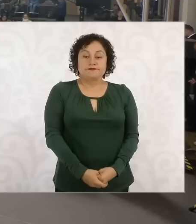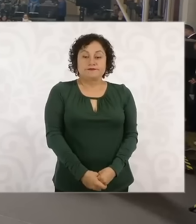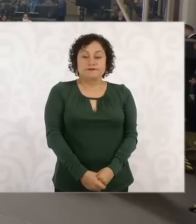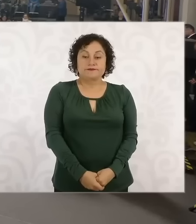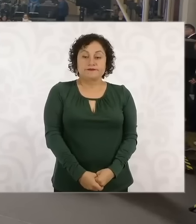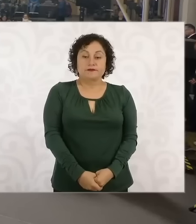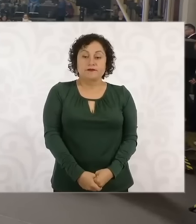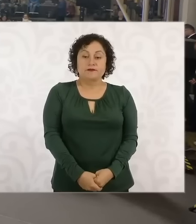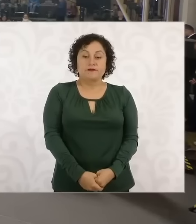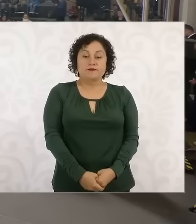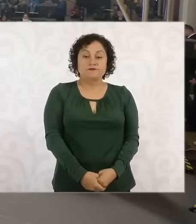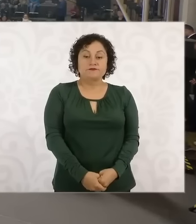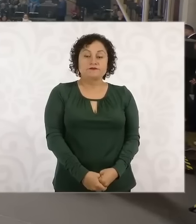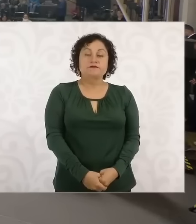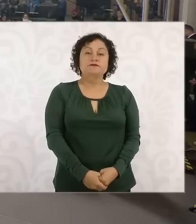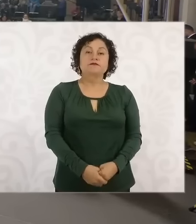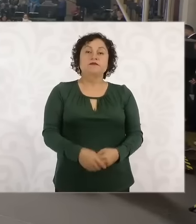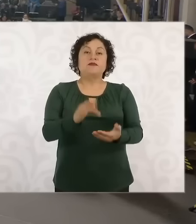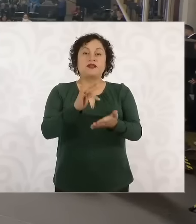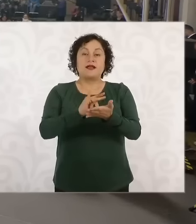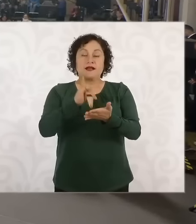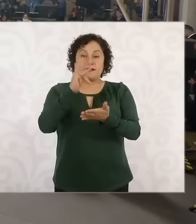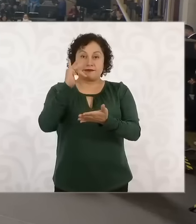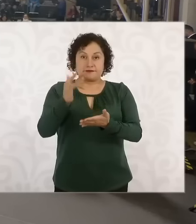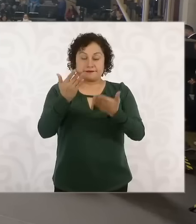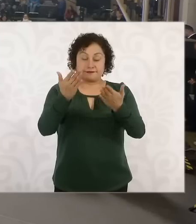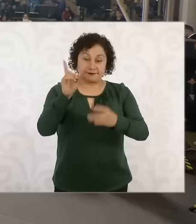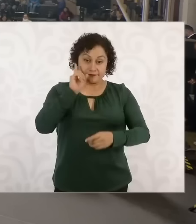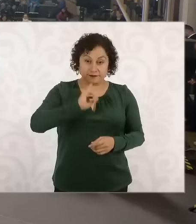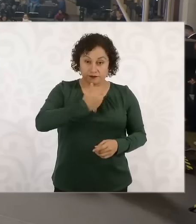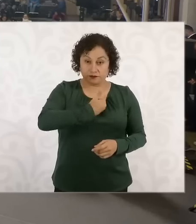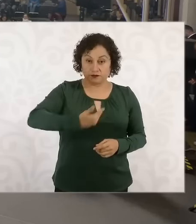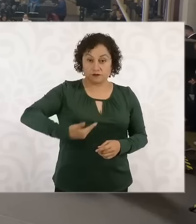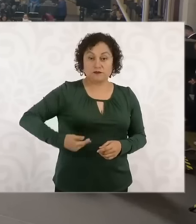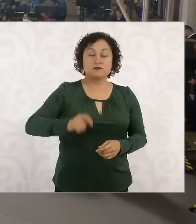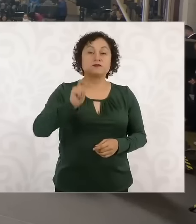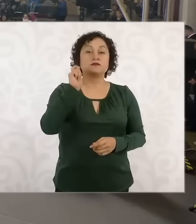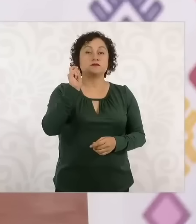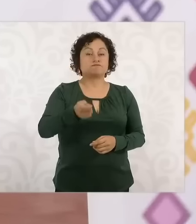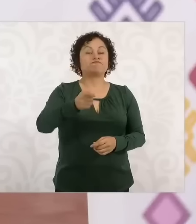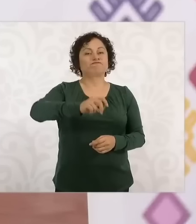Sí, muchas gracias, eh, presidenta. Y efectivamente uno es uno de los temas que tenemos